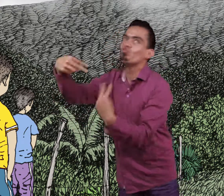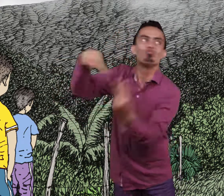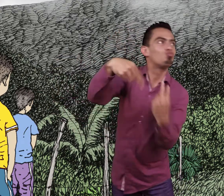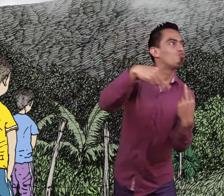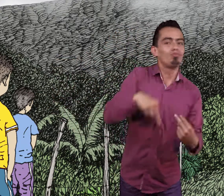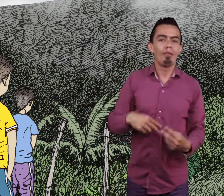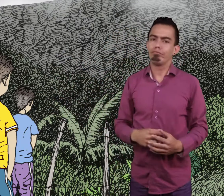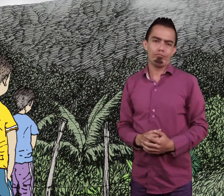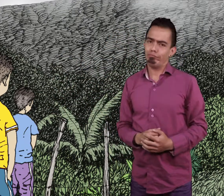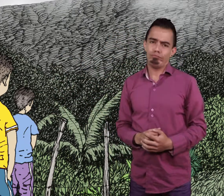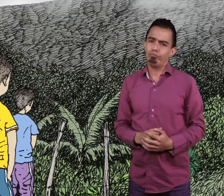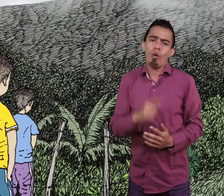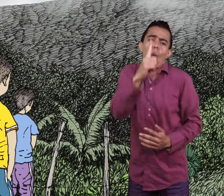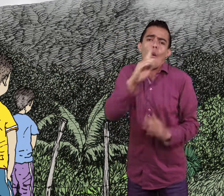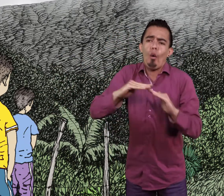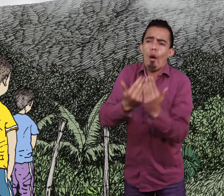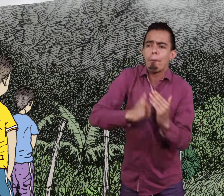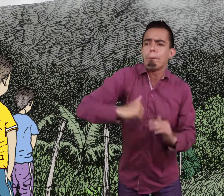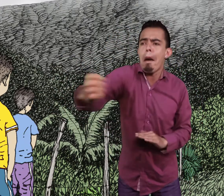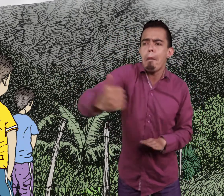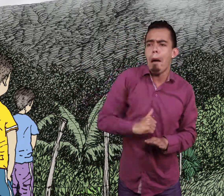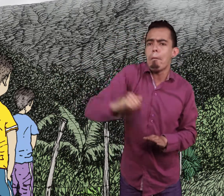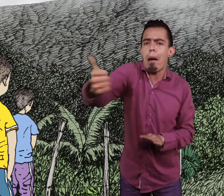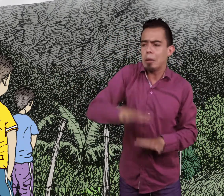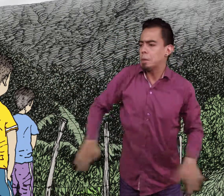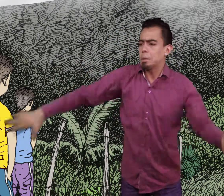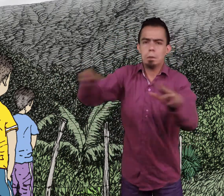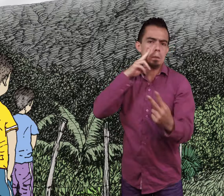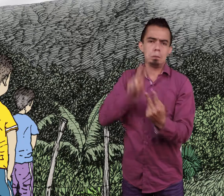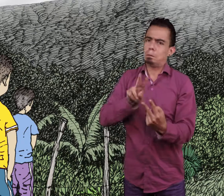A un costado del colegio, por la carretera, había una tienda de víveres.